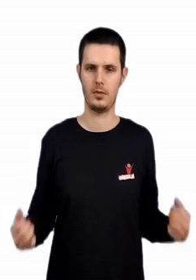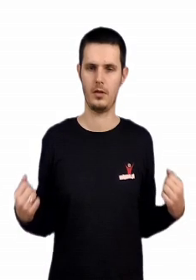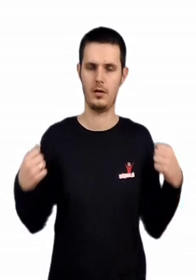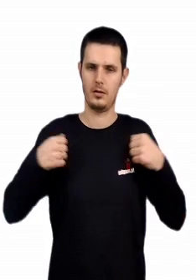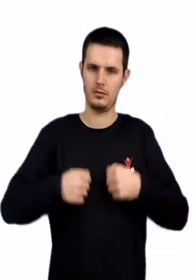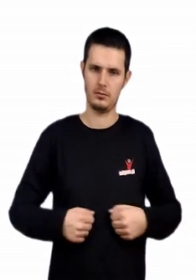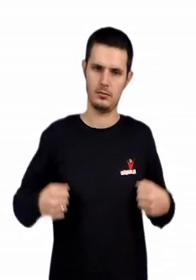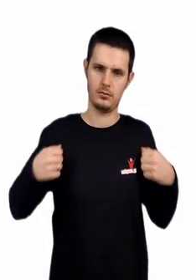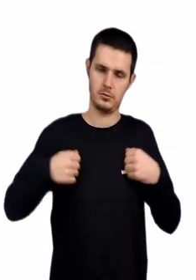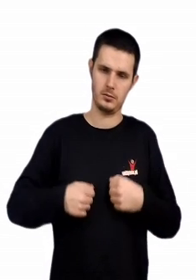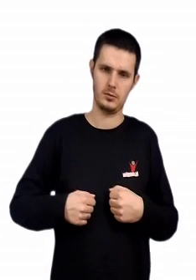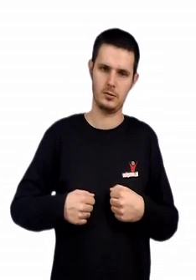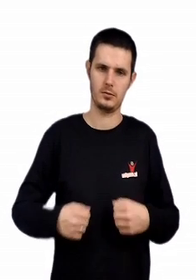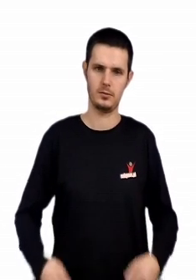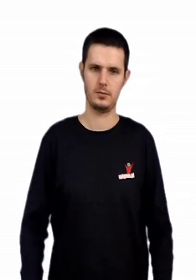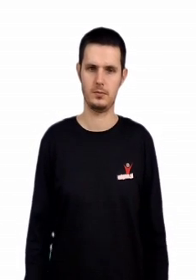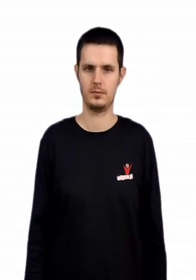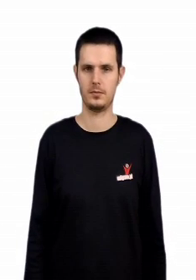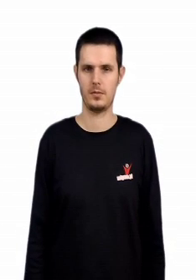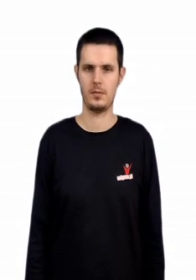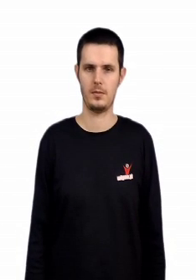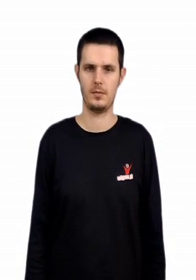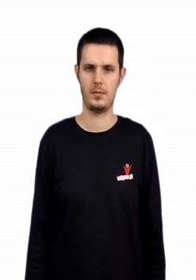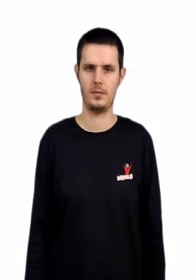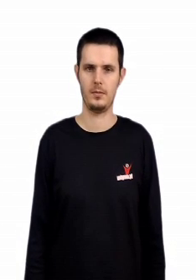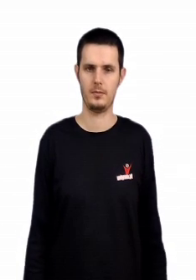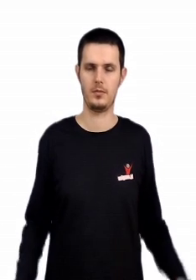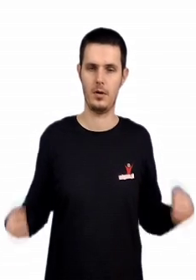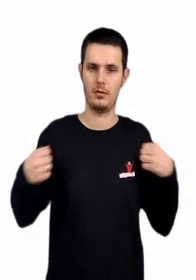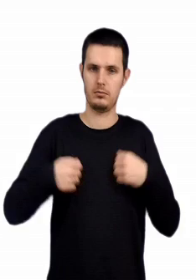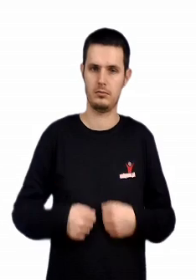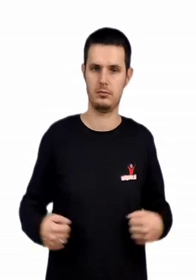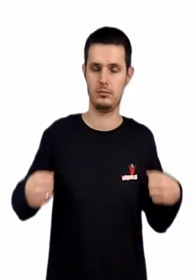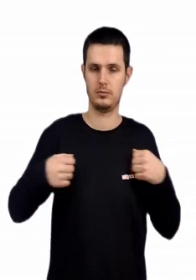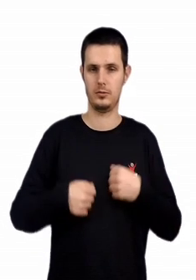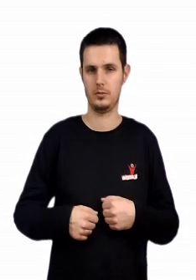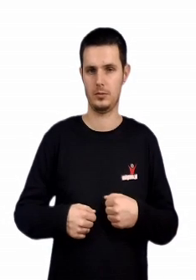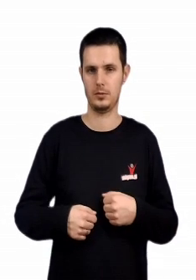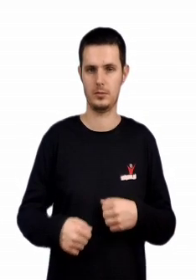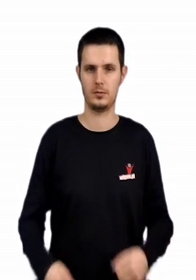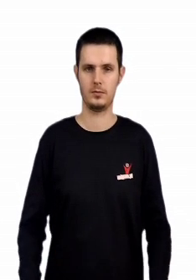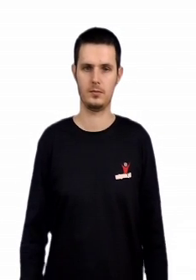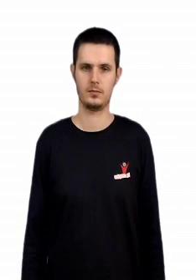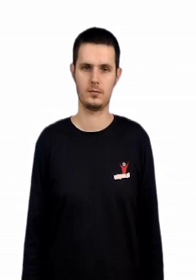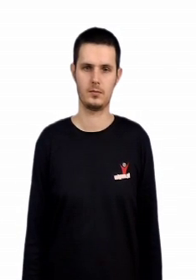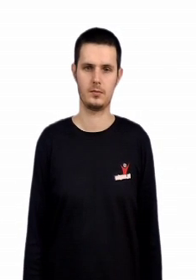PRZYMIERZAĆ